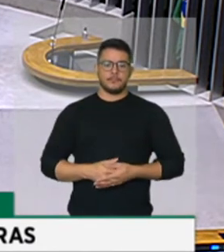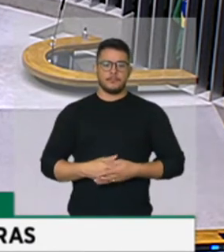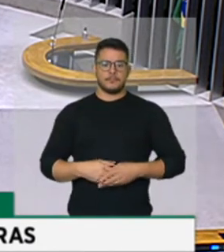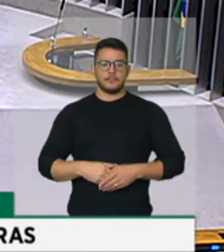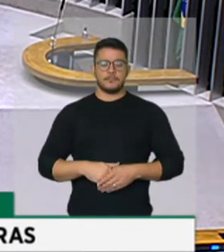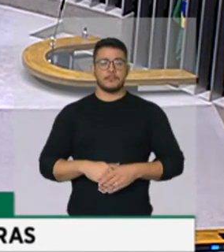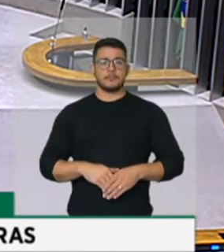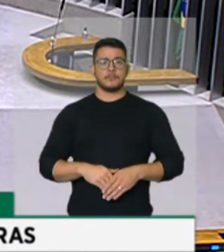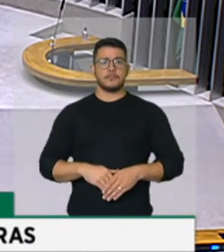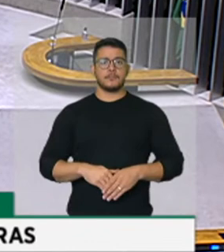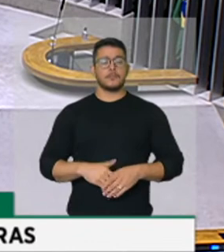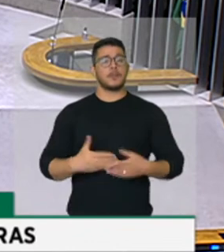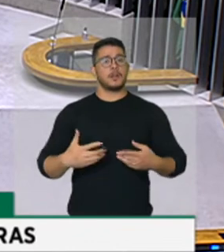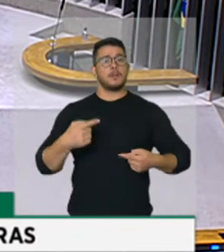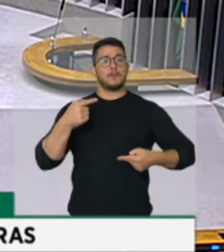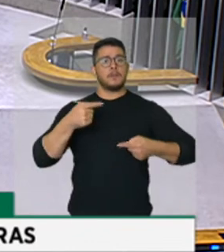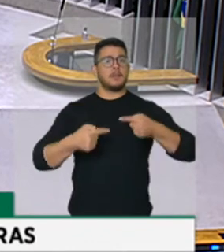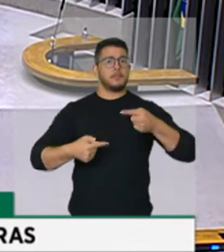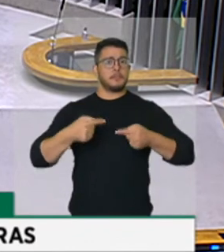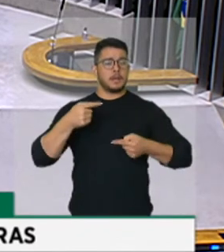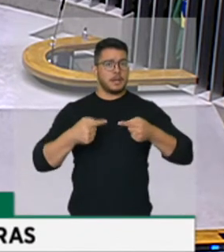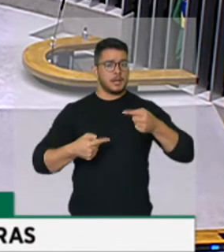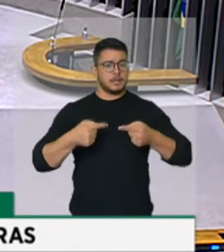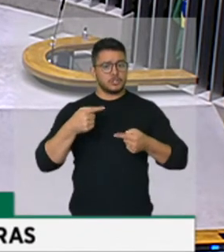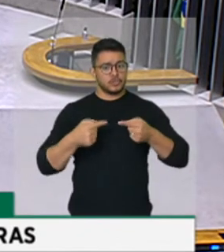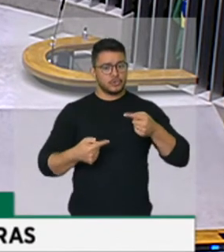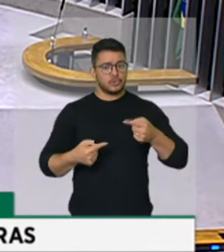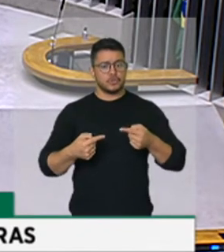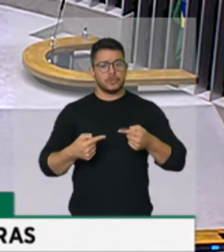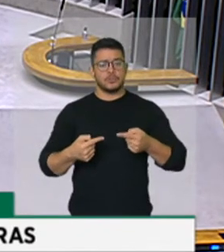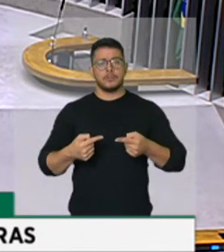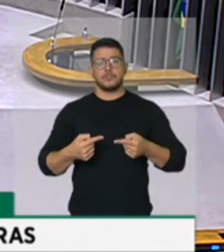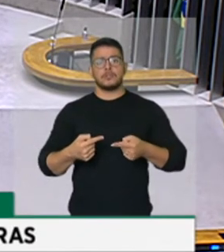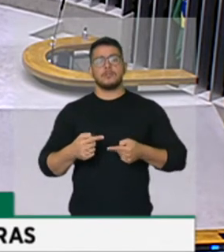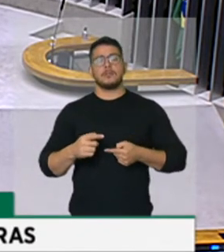DEPUTADO... CAMILO, CAPIBERIBE PARA DISCUTIR CONTRÁRIO É